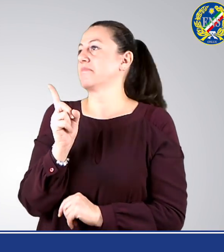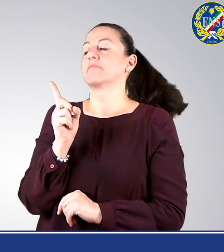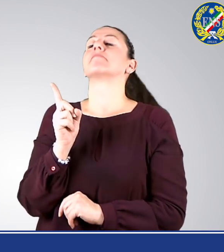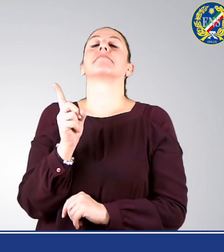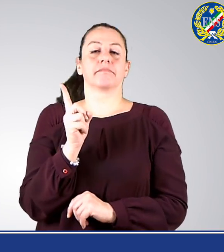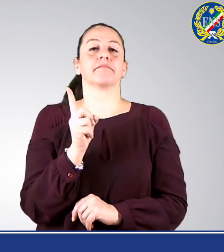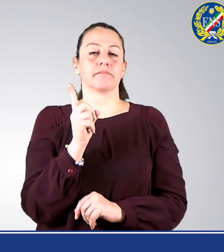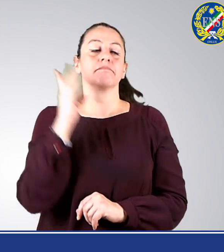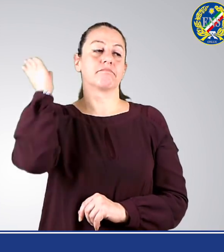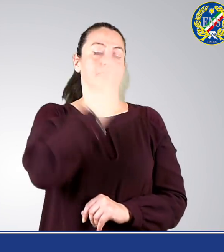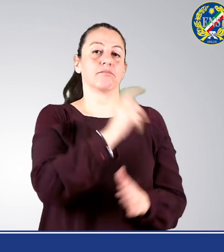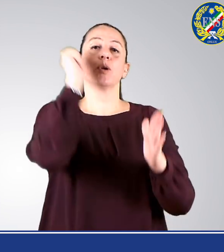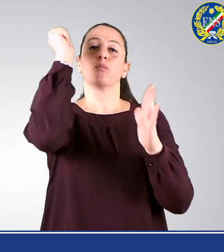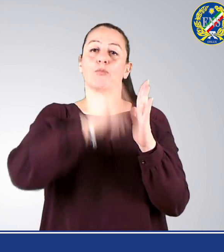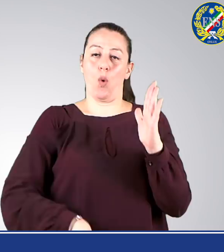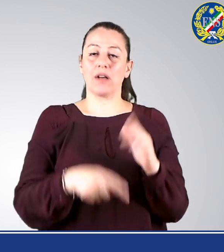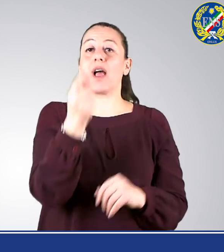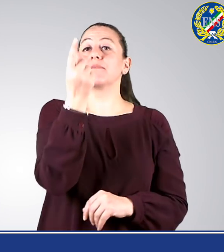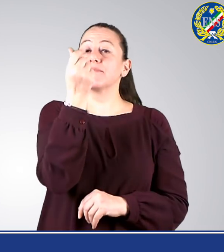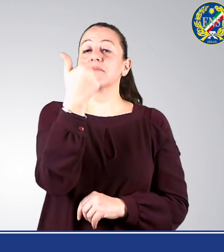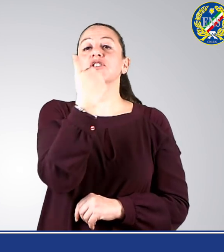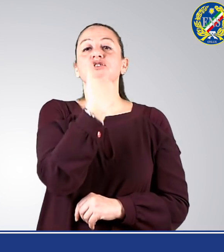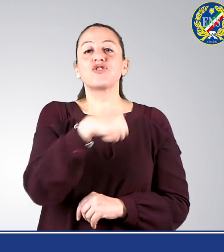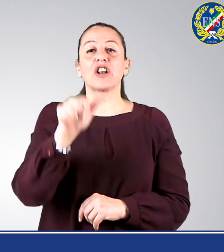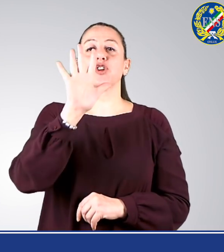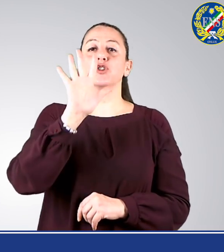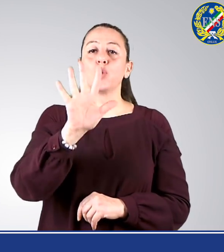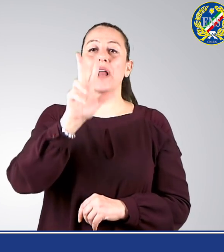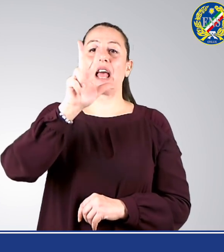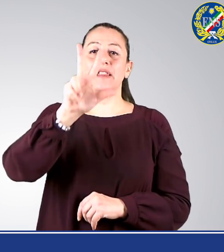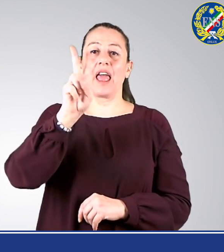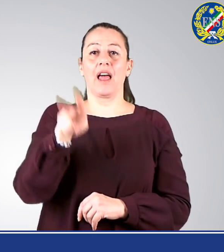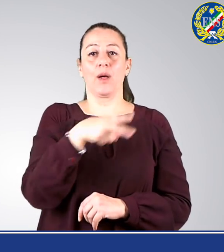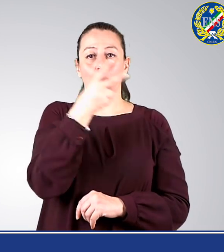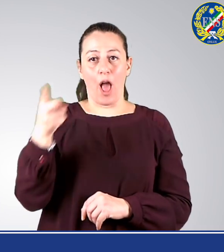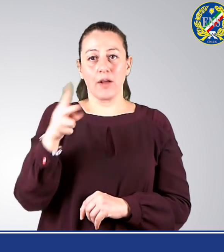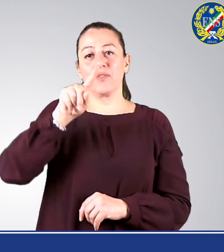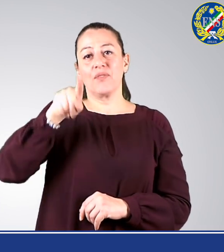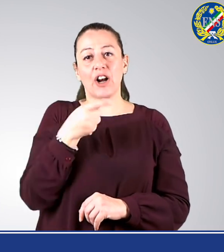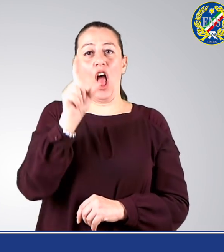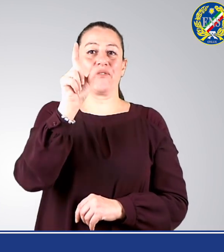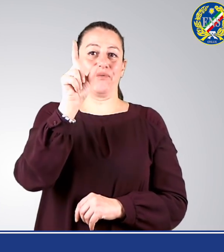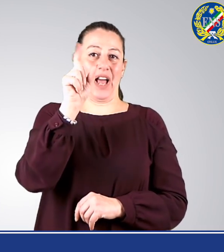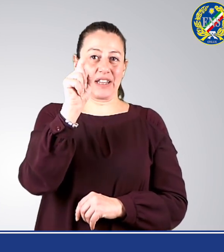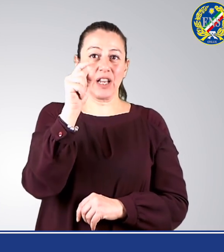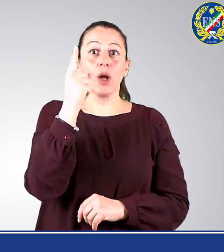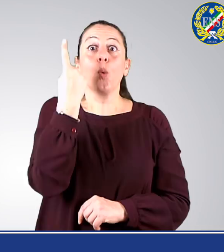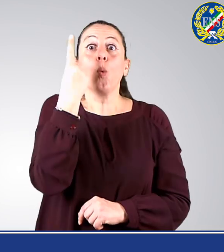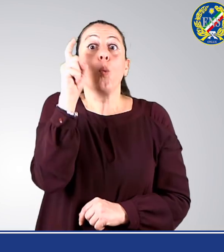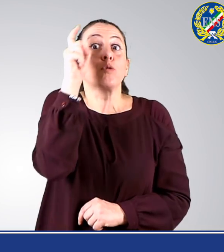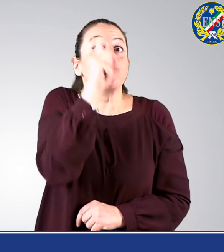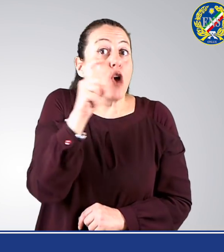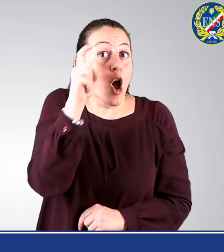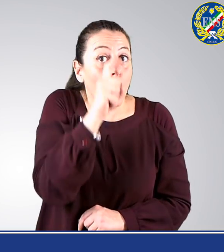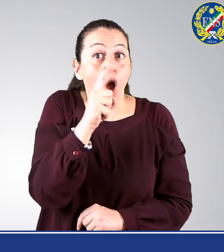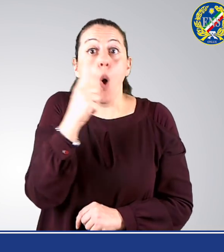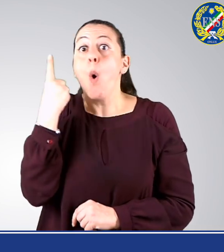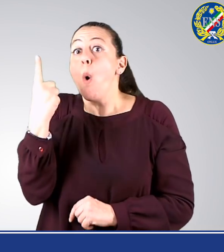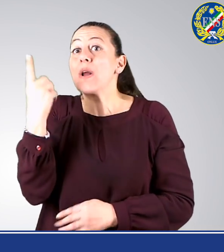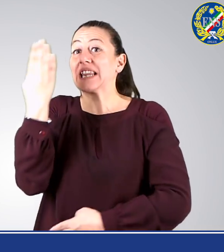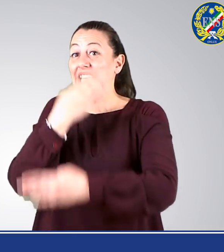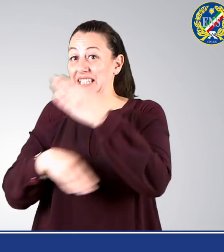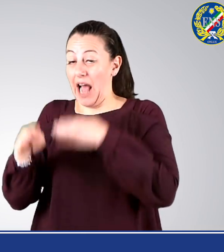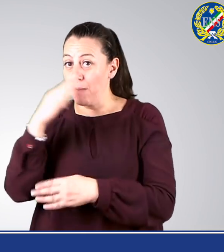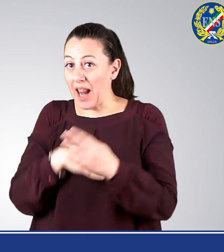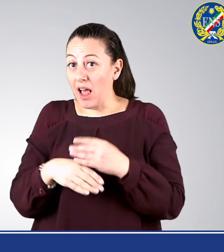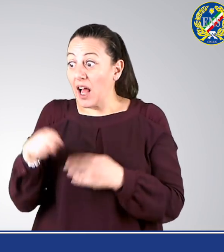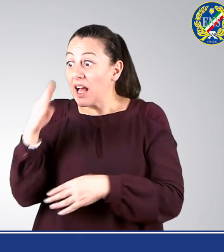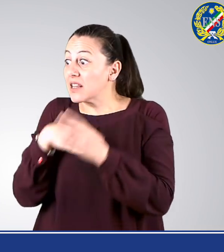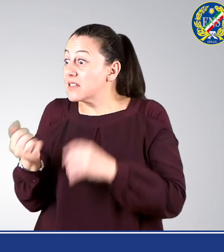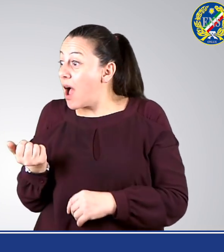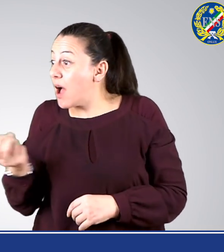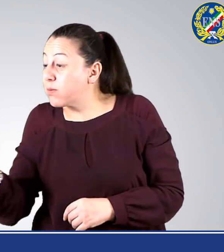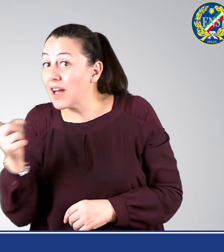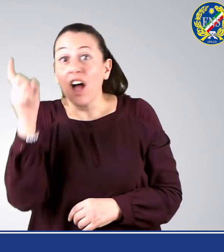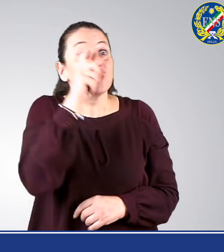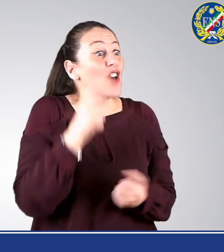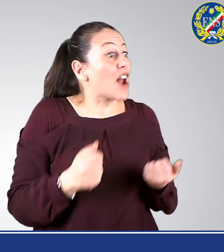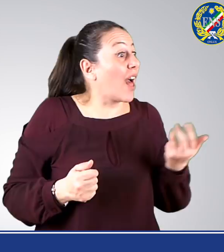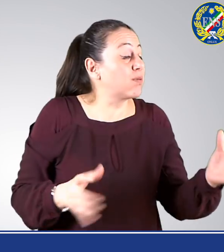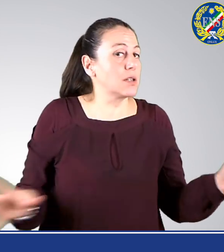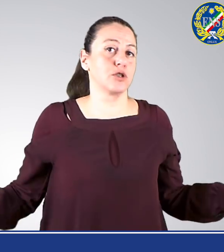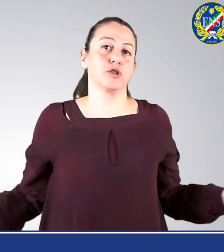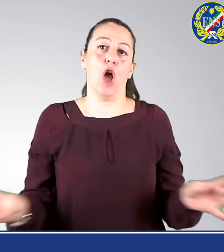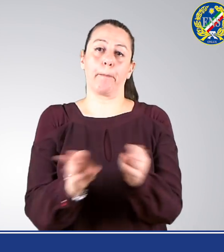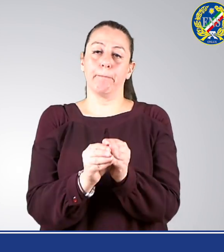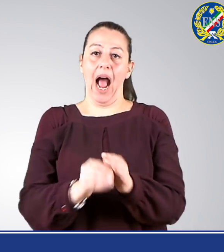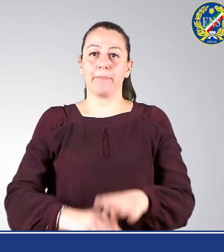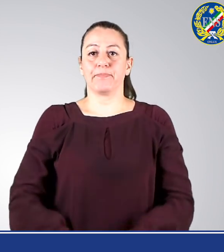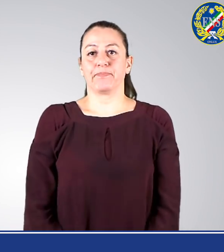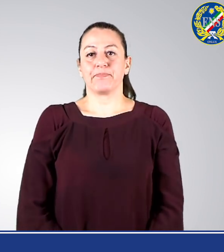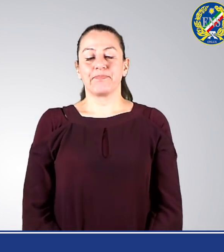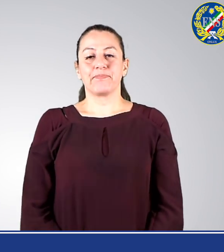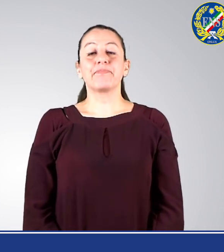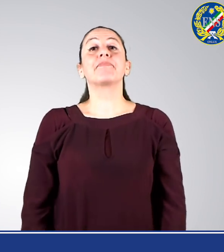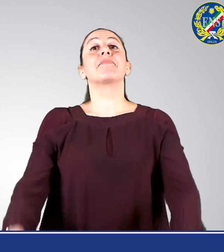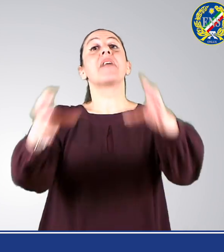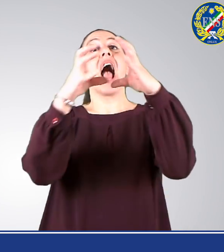deve pagare una multa di euro 153,20 per ogni giorno di lavoro e per ogni lavoratore disabile non assunto;